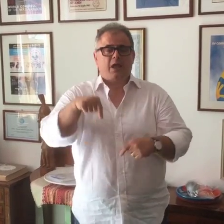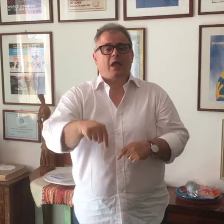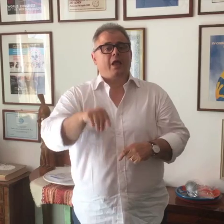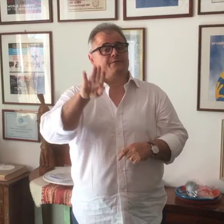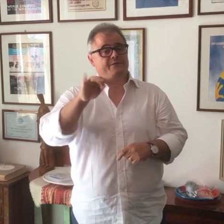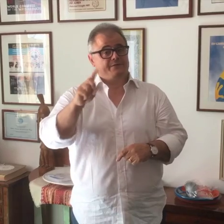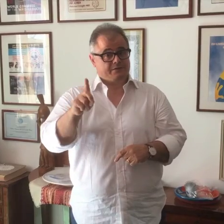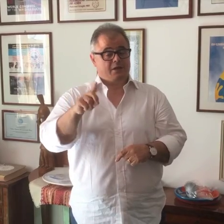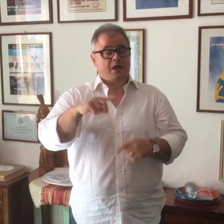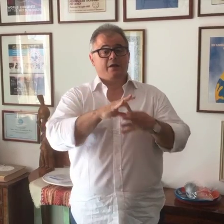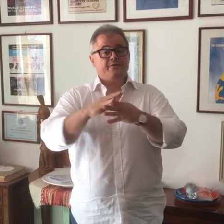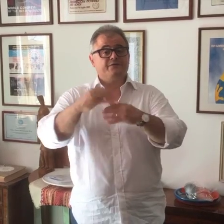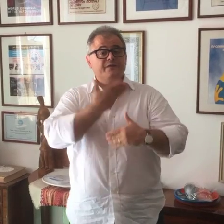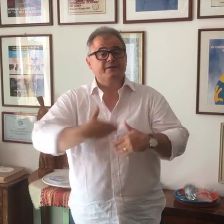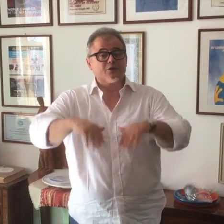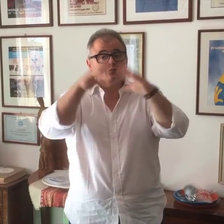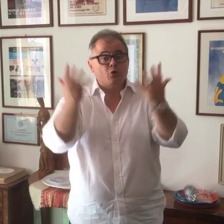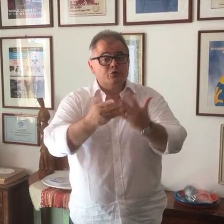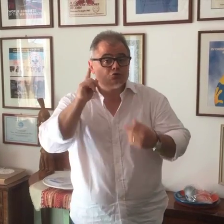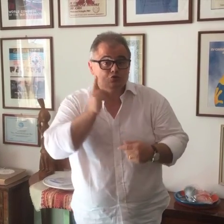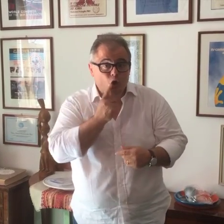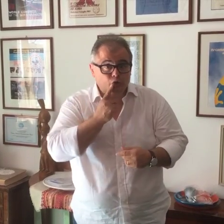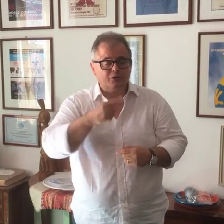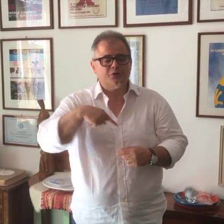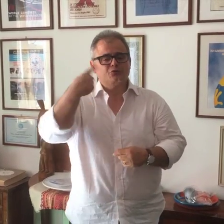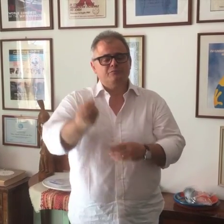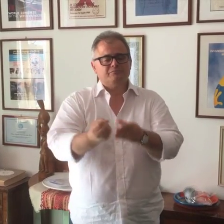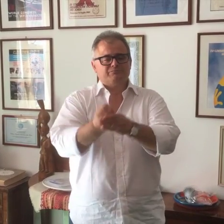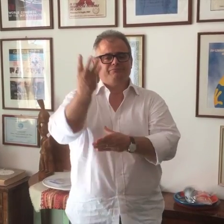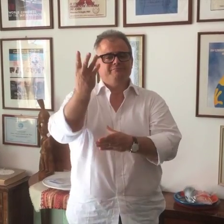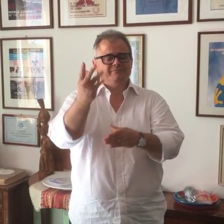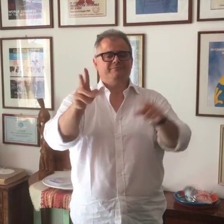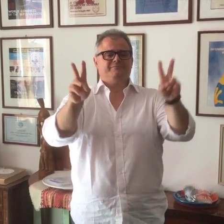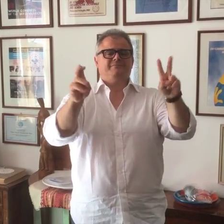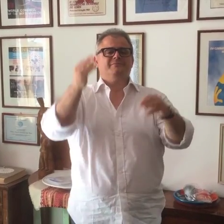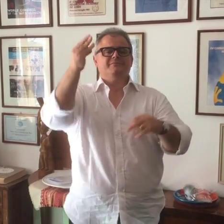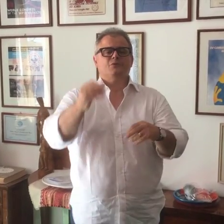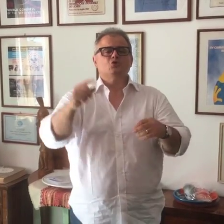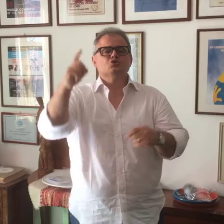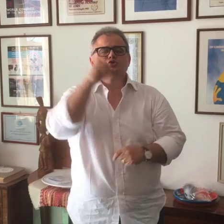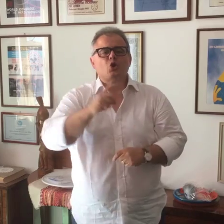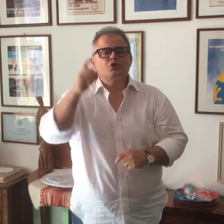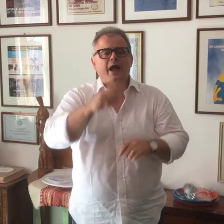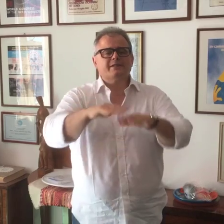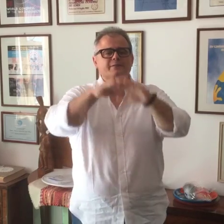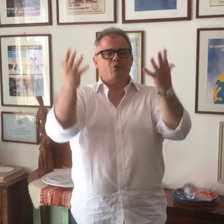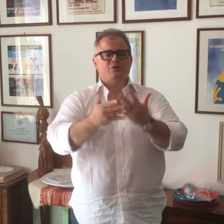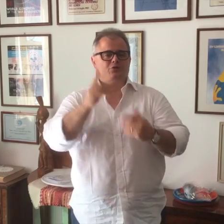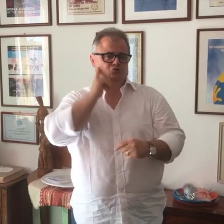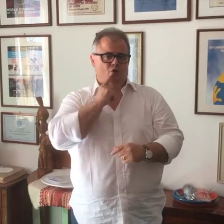Adesso la WFD, la Federazione Mondiale dei Sordi ha creato la prossima Giornata Mondiale del Sordo,